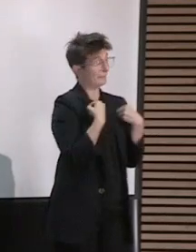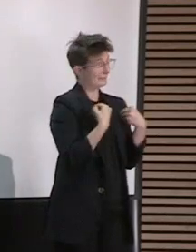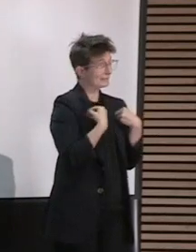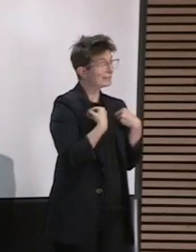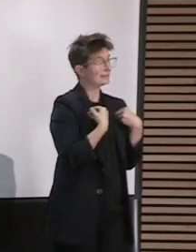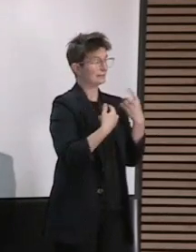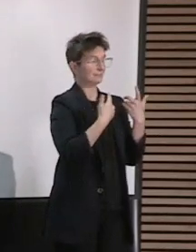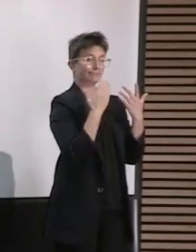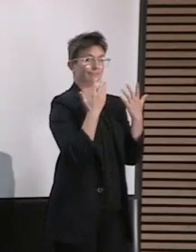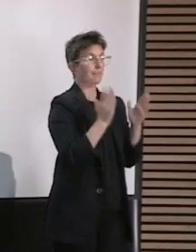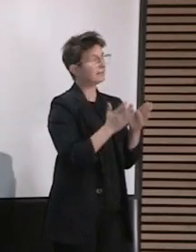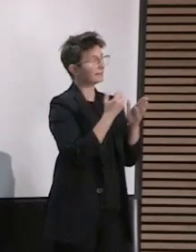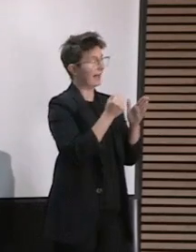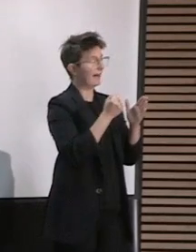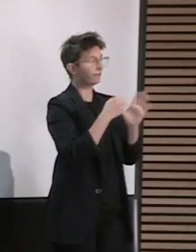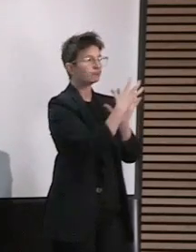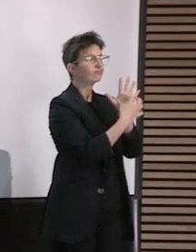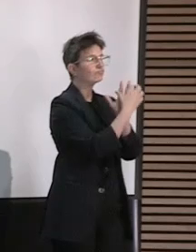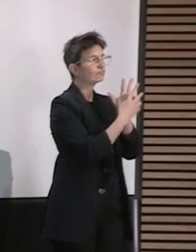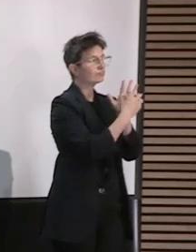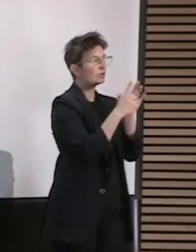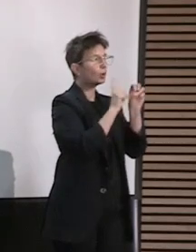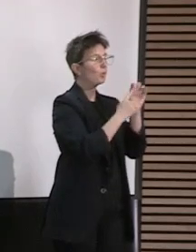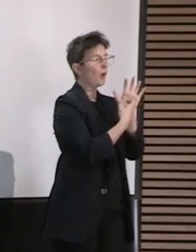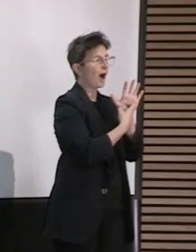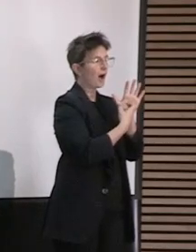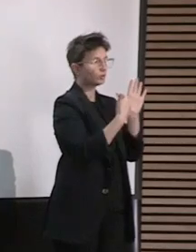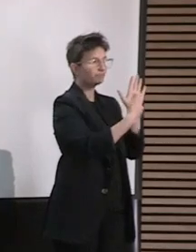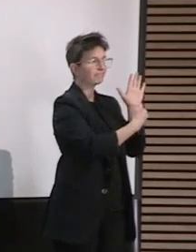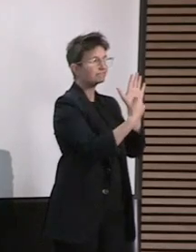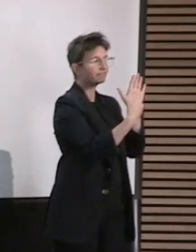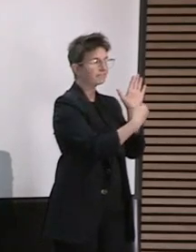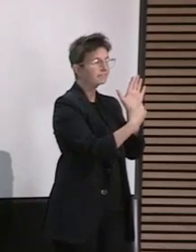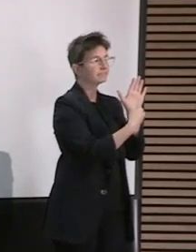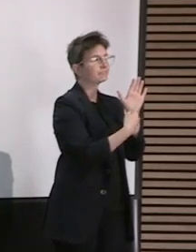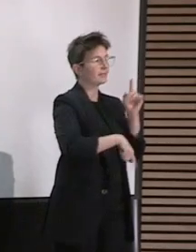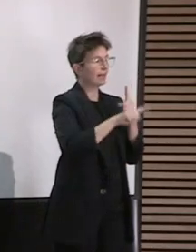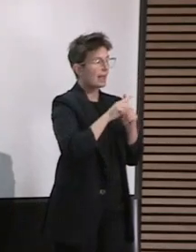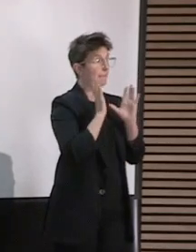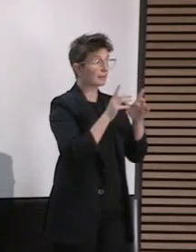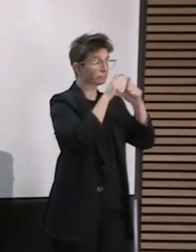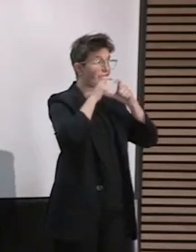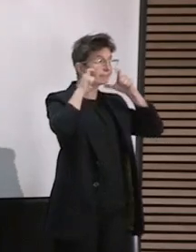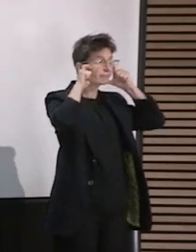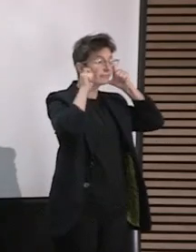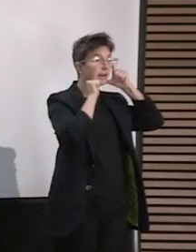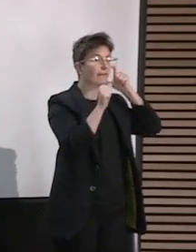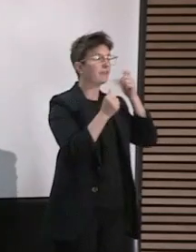nga taitara o te tauako. Ko te katoa me nga taunga rerenga ka